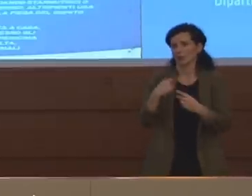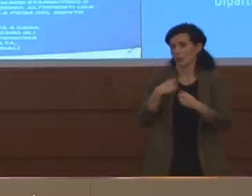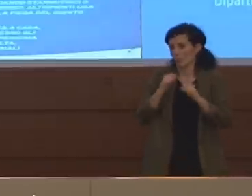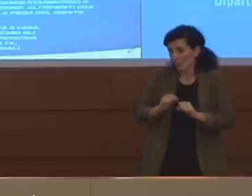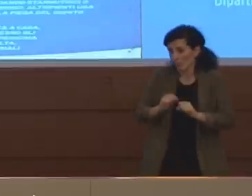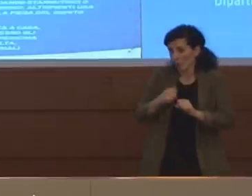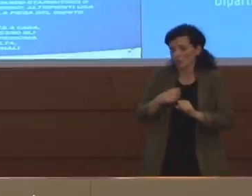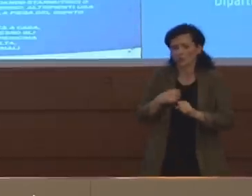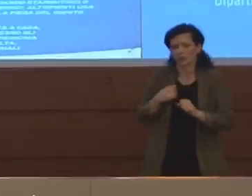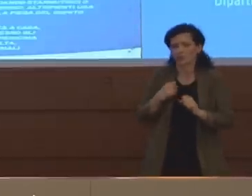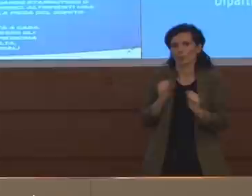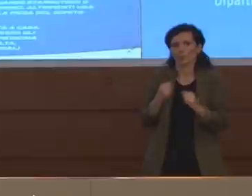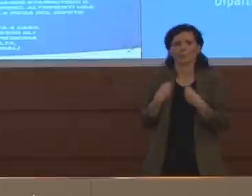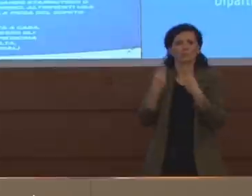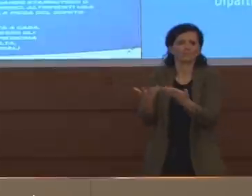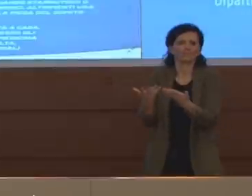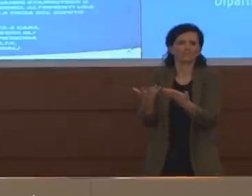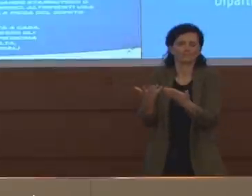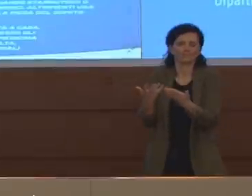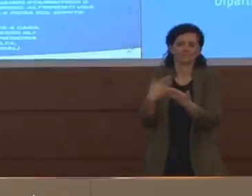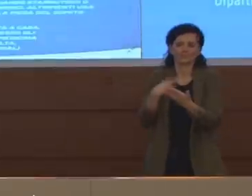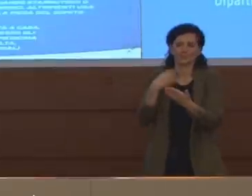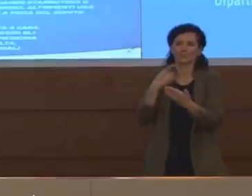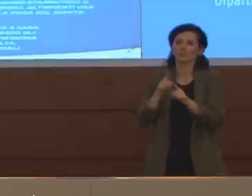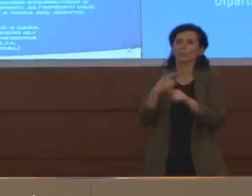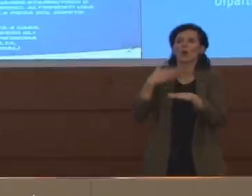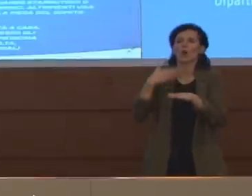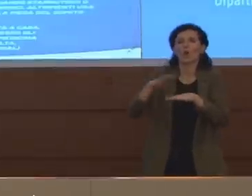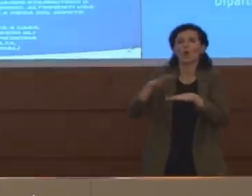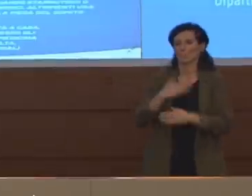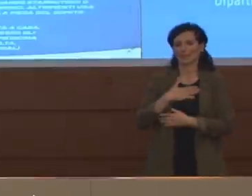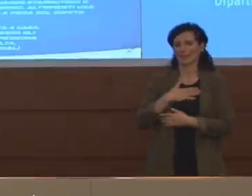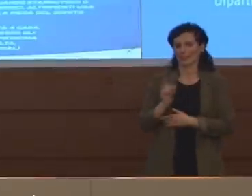non è nelle mie competenze, non è mai stato nelle mie competenze.